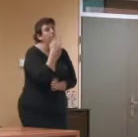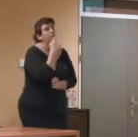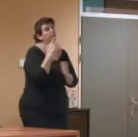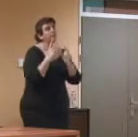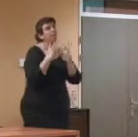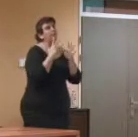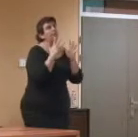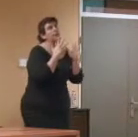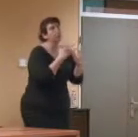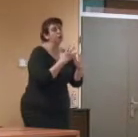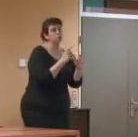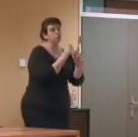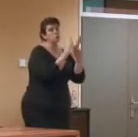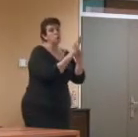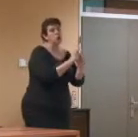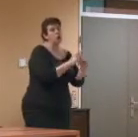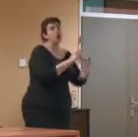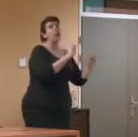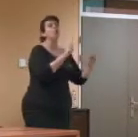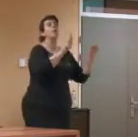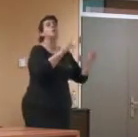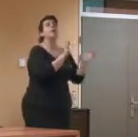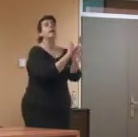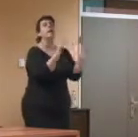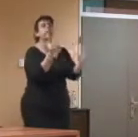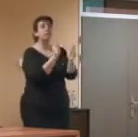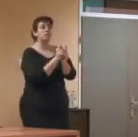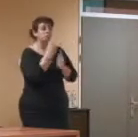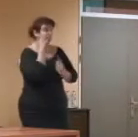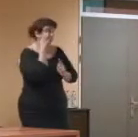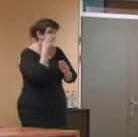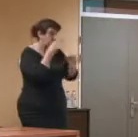durante el tiempo, casualmente el principal responsable de que el tiempo se dilatara era el propio Carlos Fabra